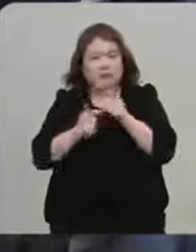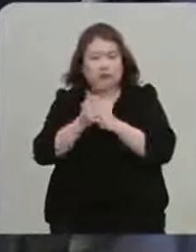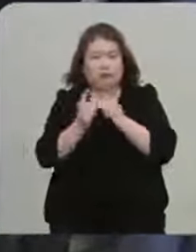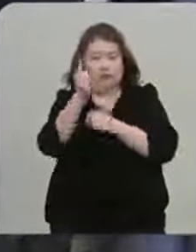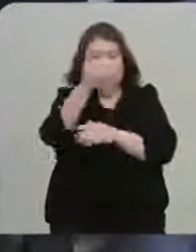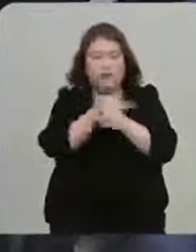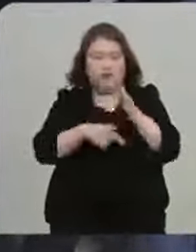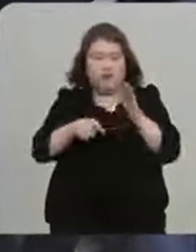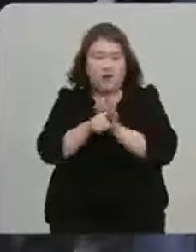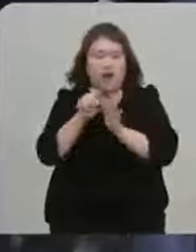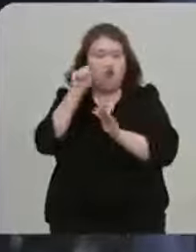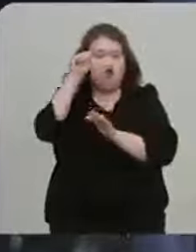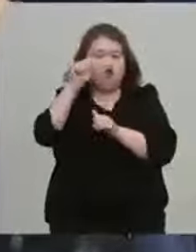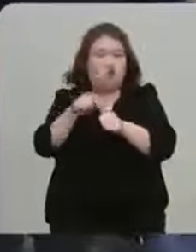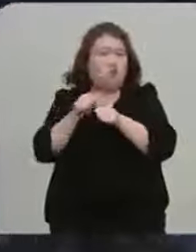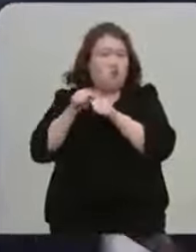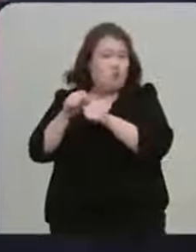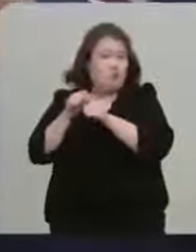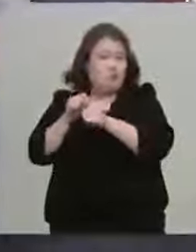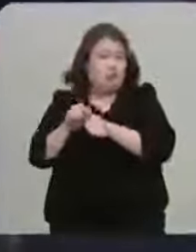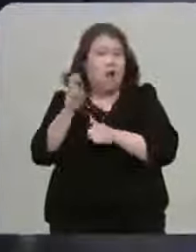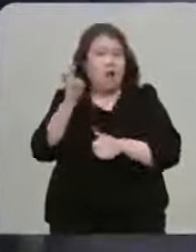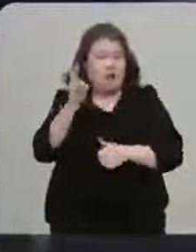있는 후보 영입에 나설 것으로 보 입니다.